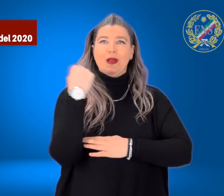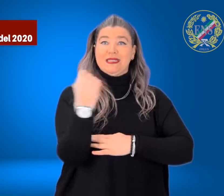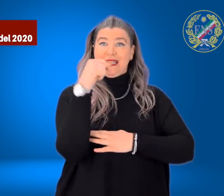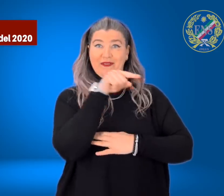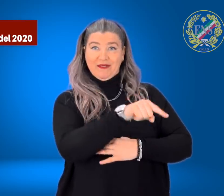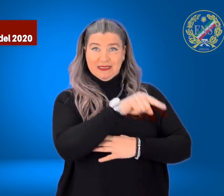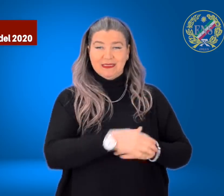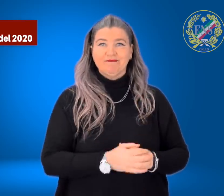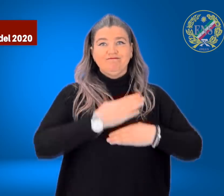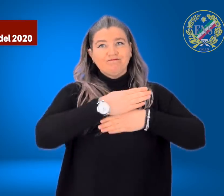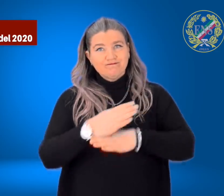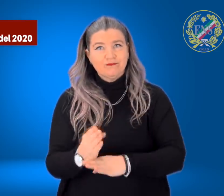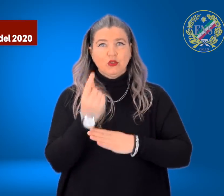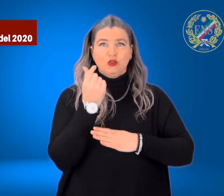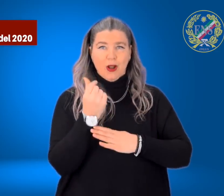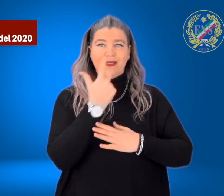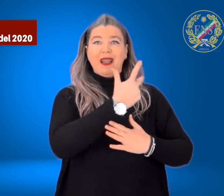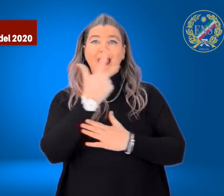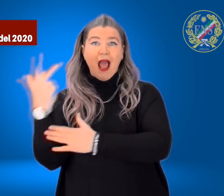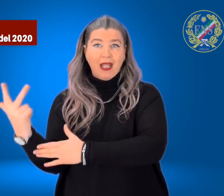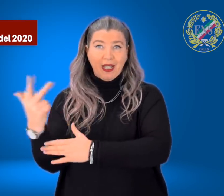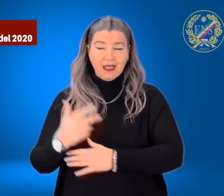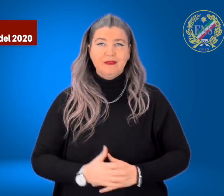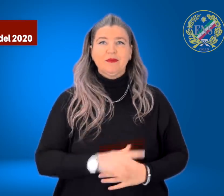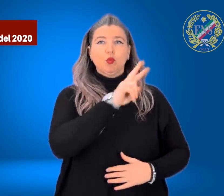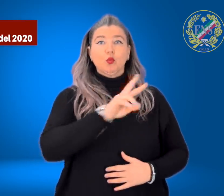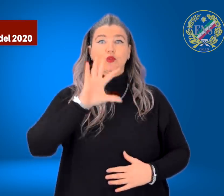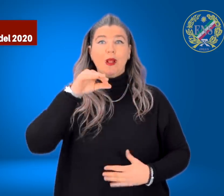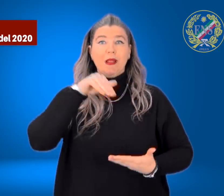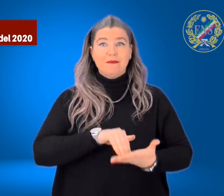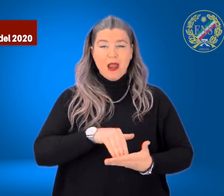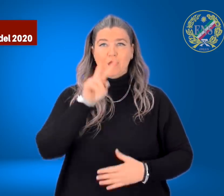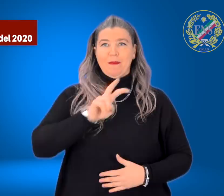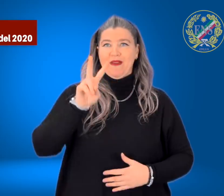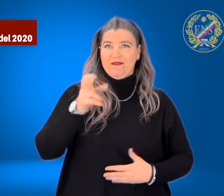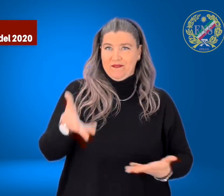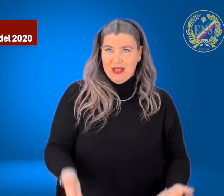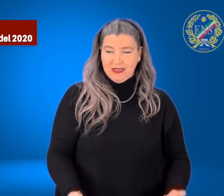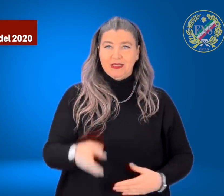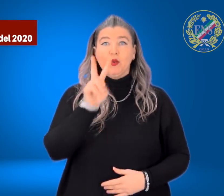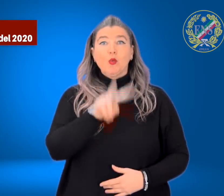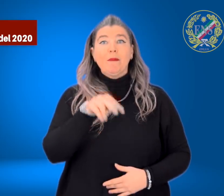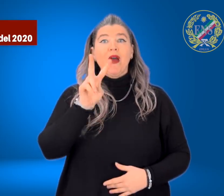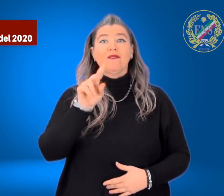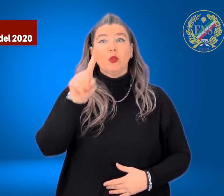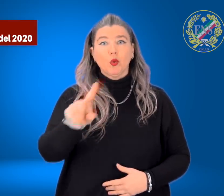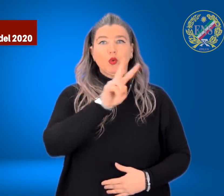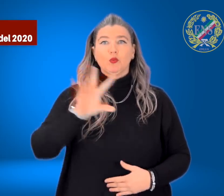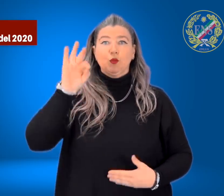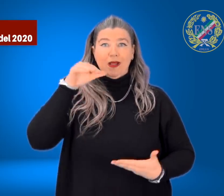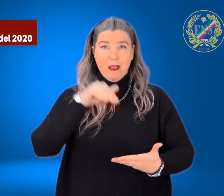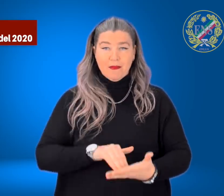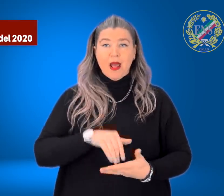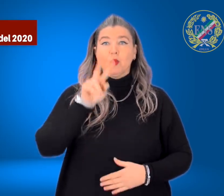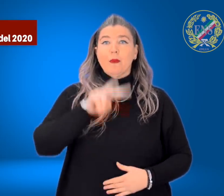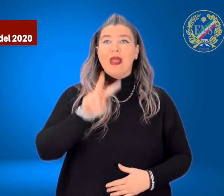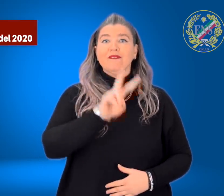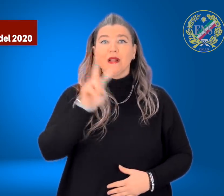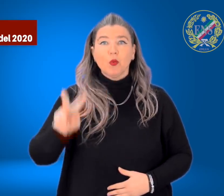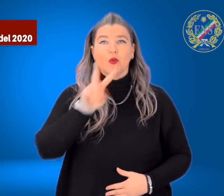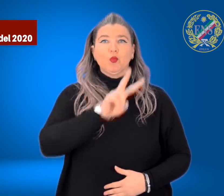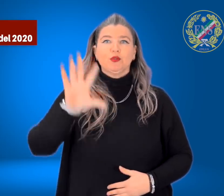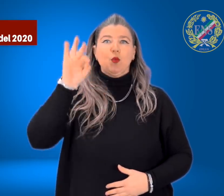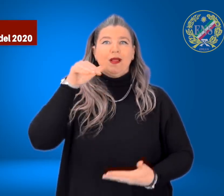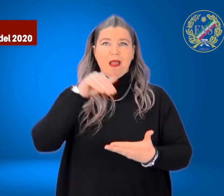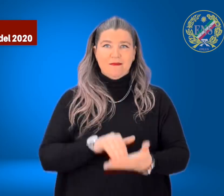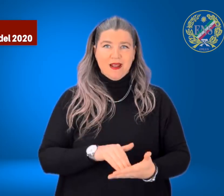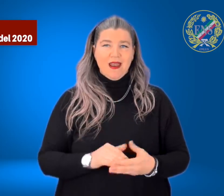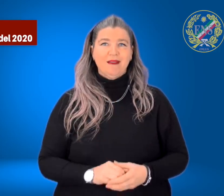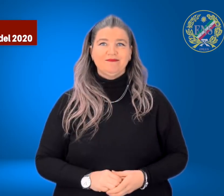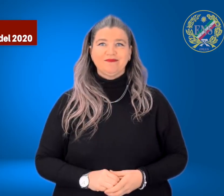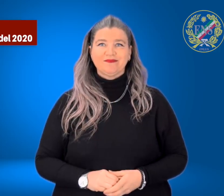di 250.000 euro per gli anni 2020, 2021 e 2022